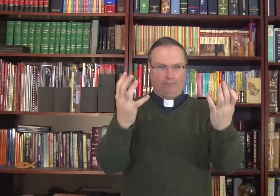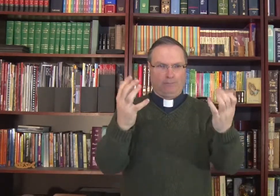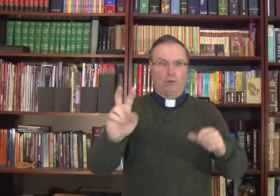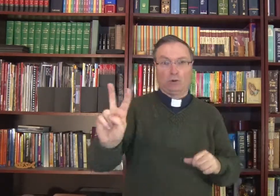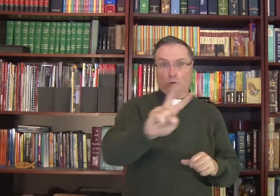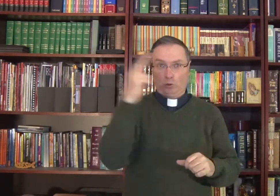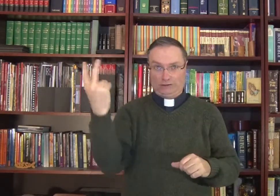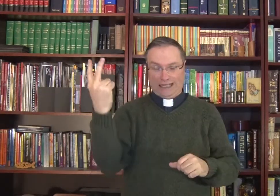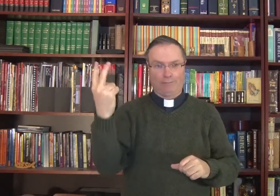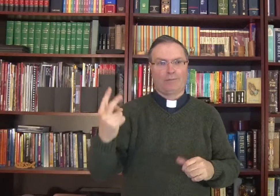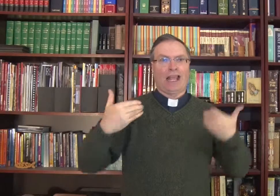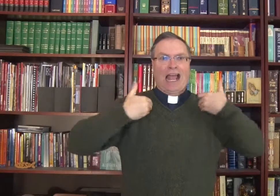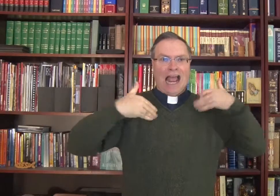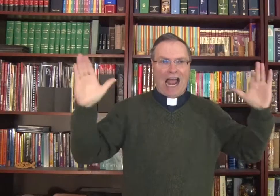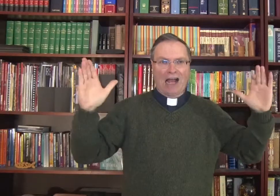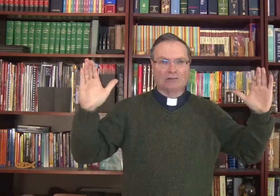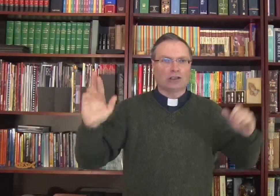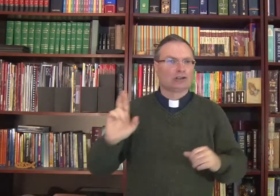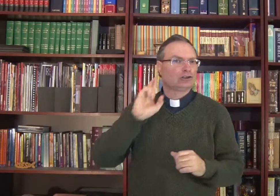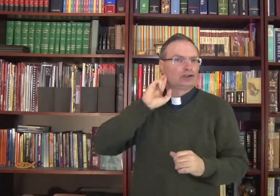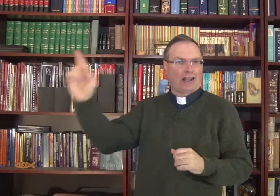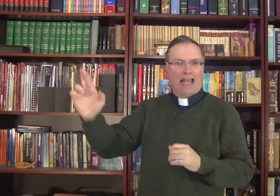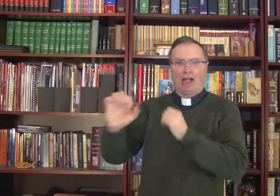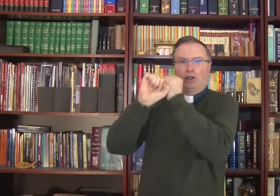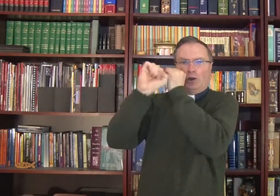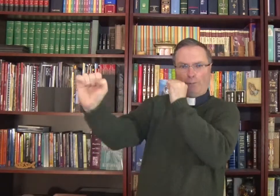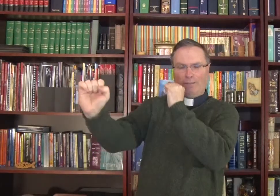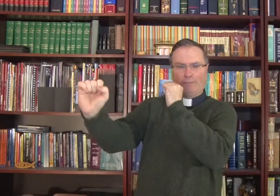Le deuxième ange sonna de la trompette,